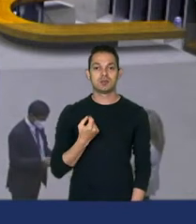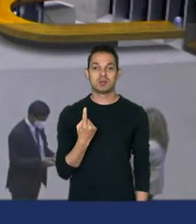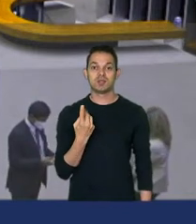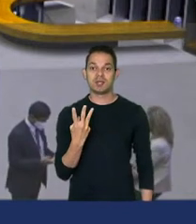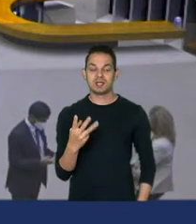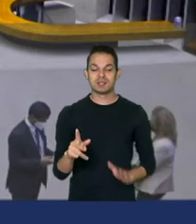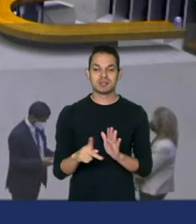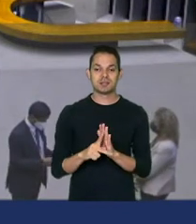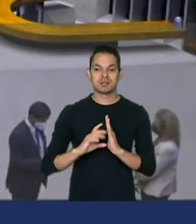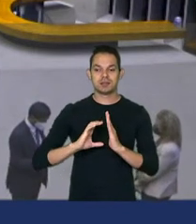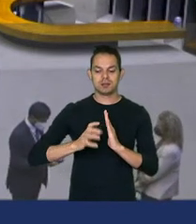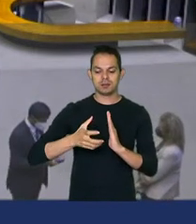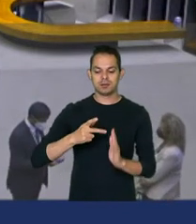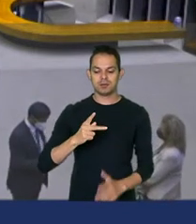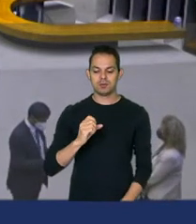DESTAQUE A SER APRECIADO, DESTAQUE N° 13 DO PSOL.